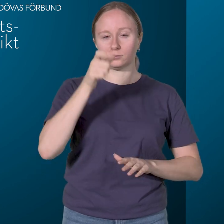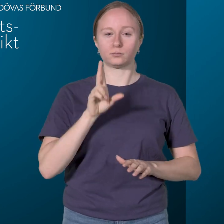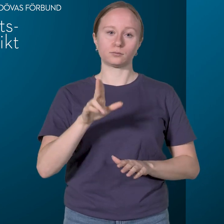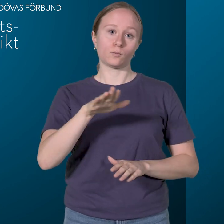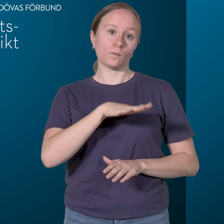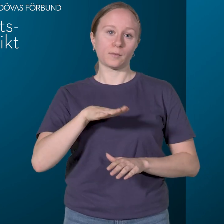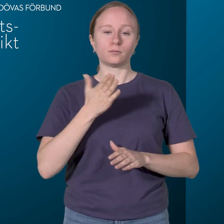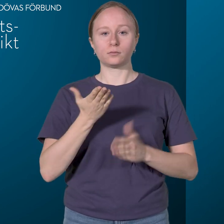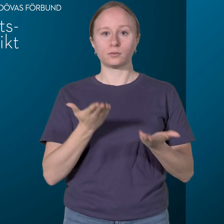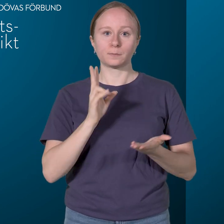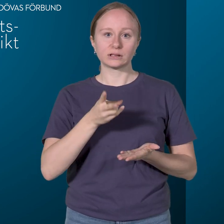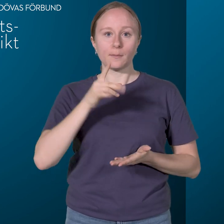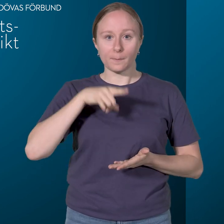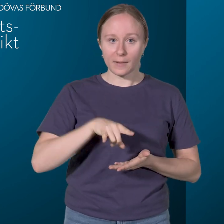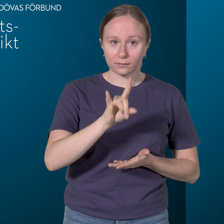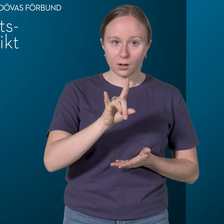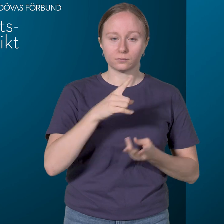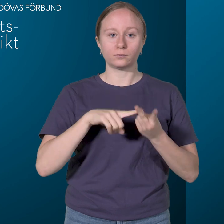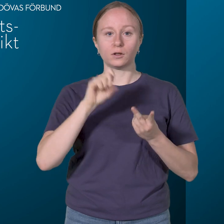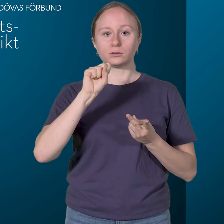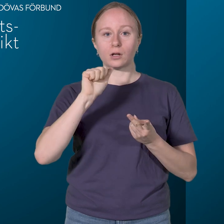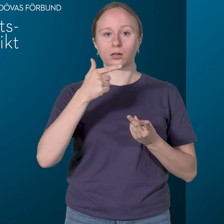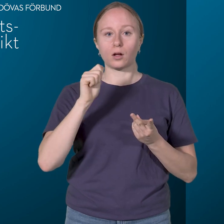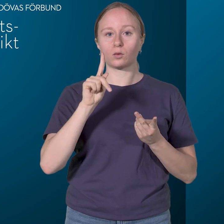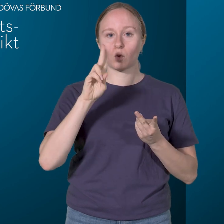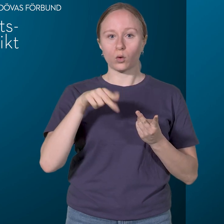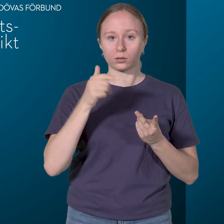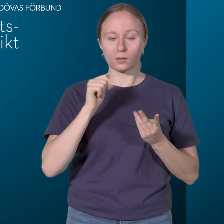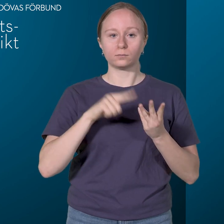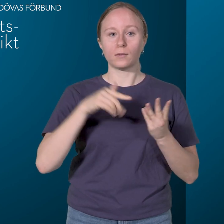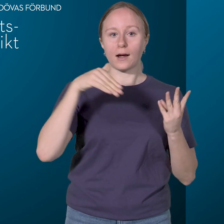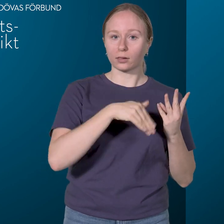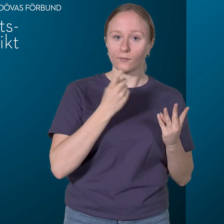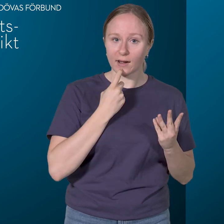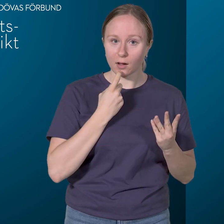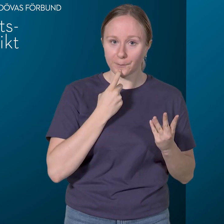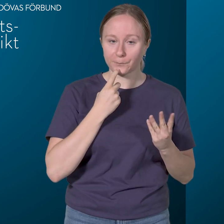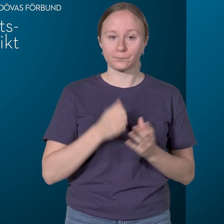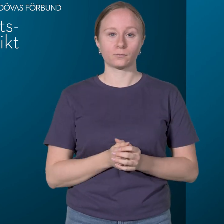Hennes regioner är nu Birkaland, Satakunta och Egentliga Finland.